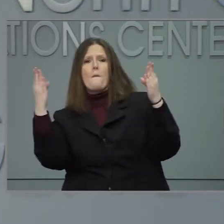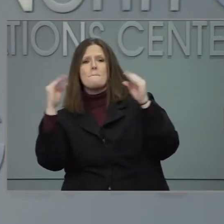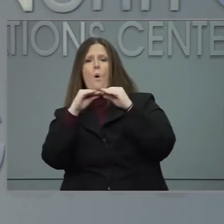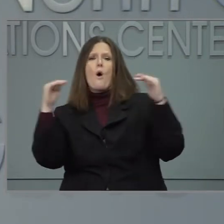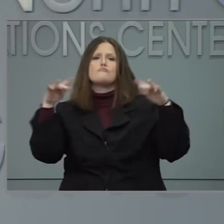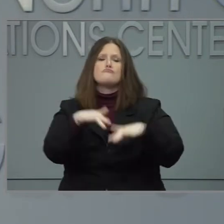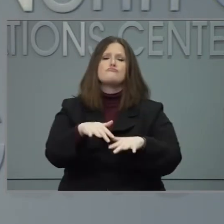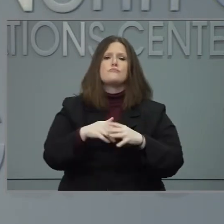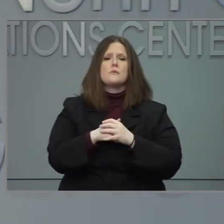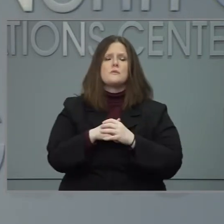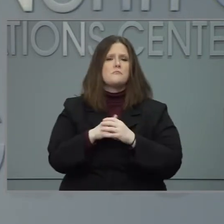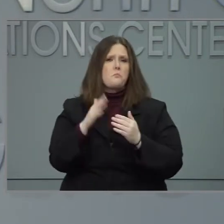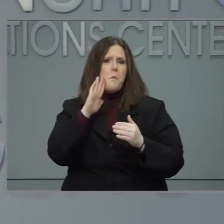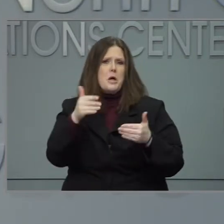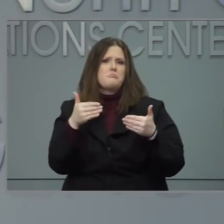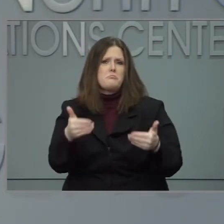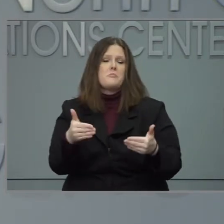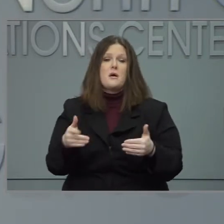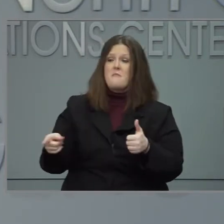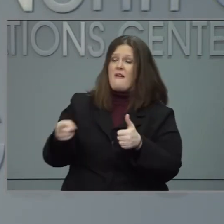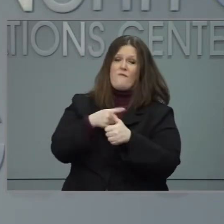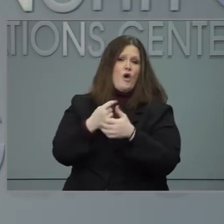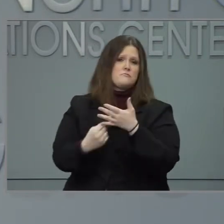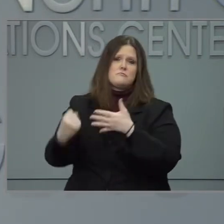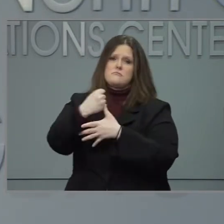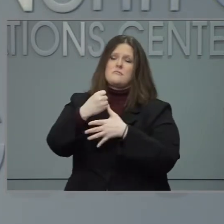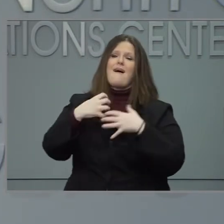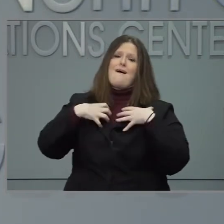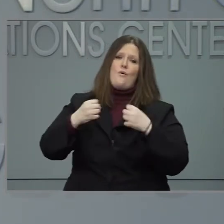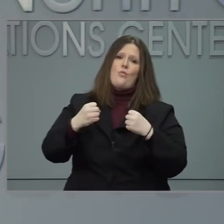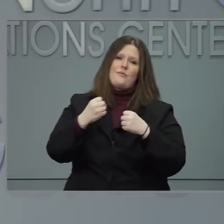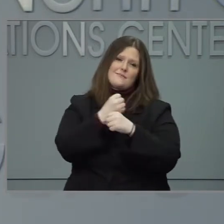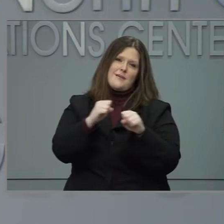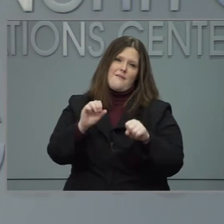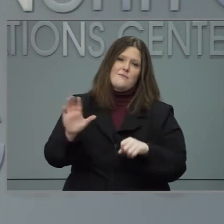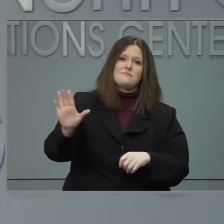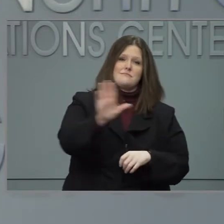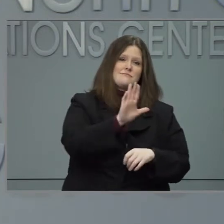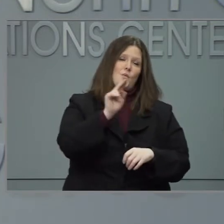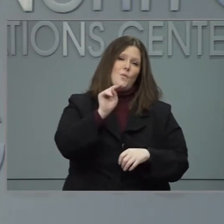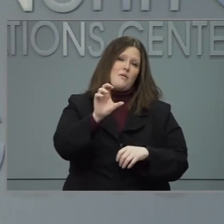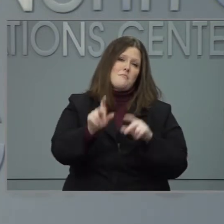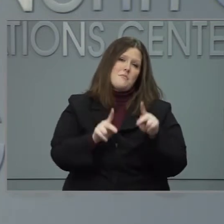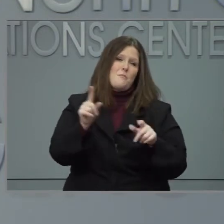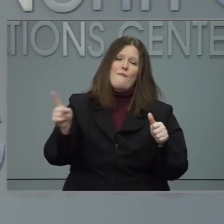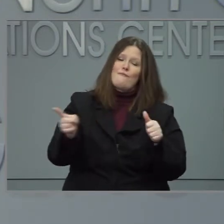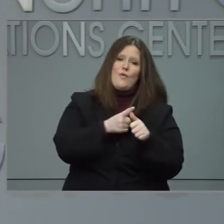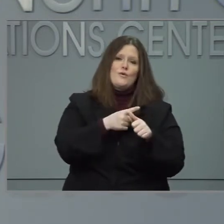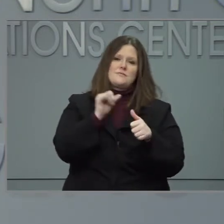reglas, pero vamos a poner la salud y la seguridad en primer lugar y lo que nosotros tenemos